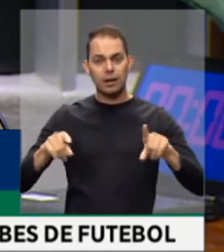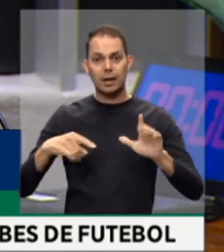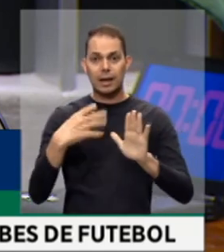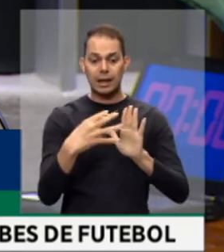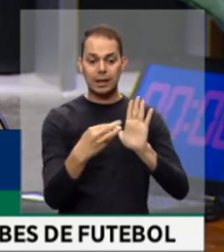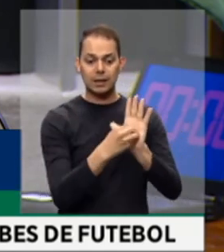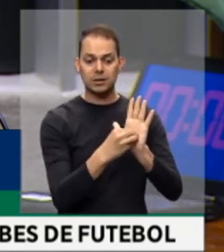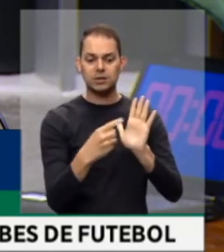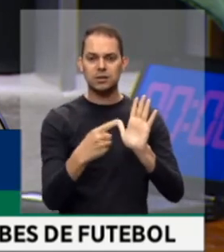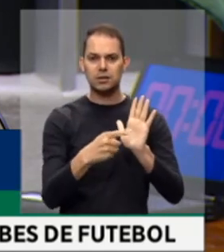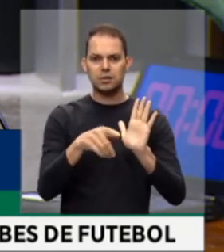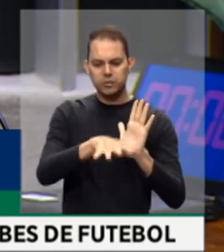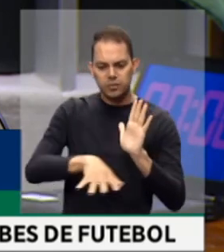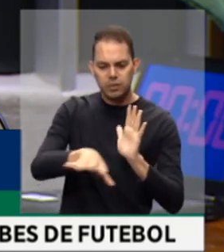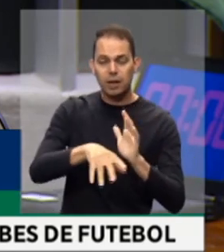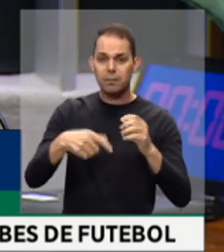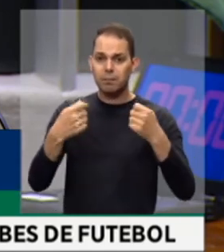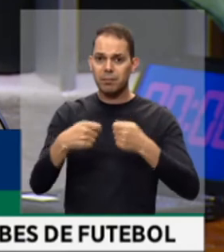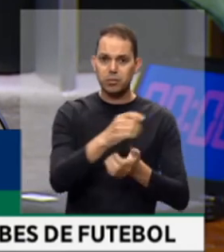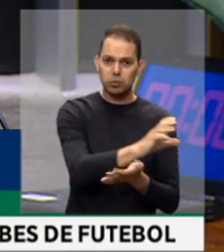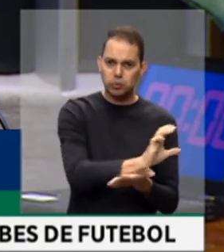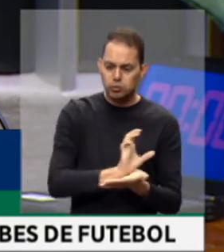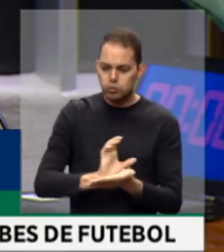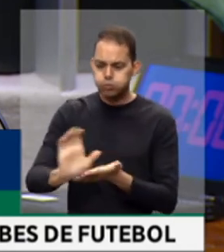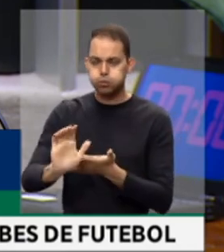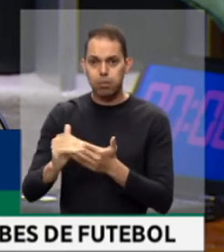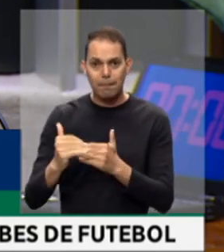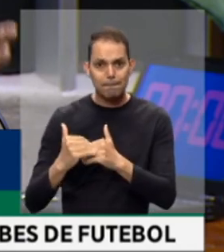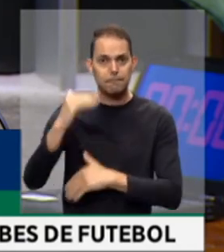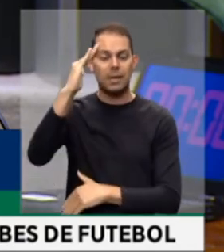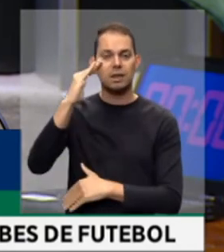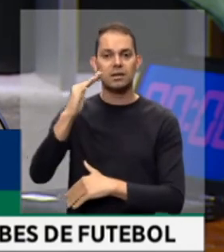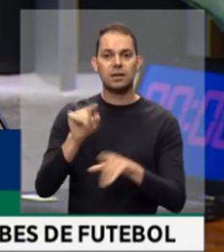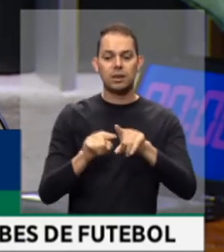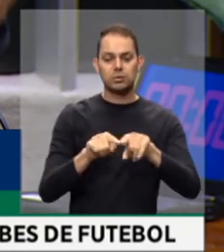DESIGUAL. E É NECESSÁRIO UM OLHAR PARA A REGIÃO AMAZÔNICA PARA AS REGIÕES QUE NECESSITAM DE MAIS